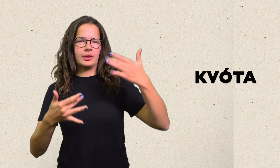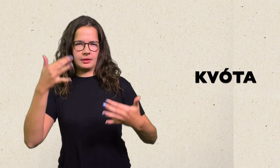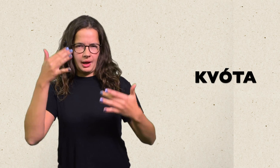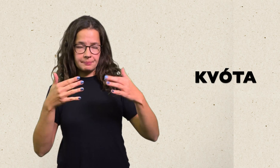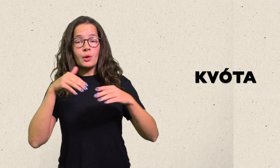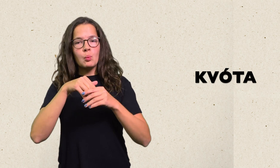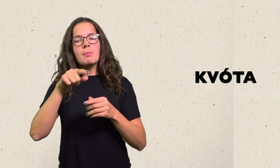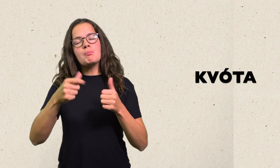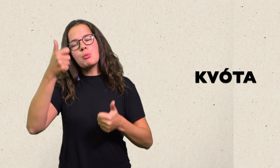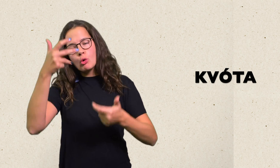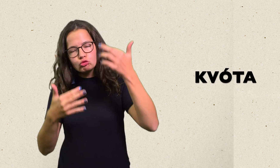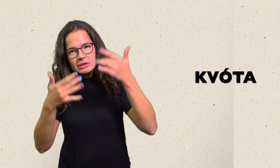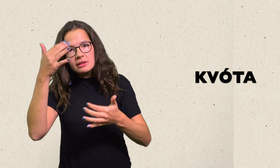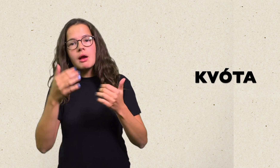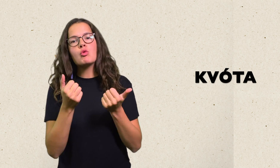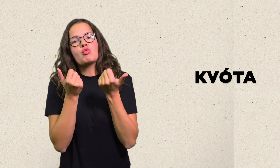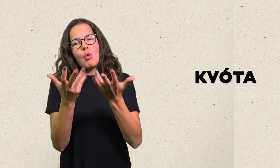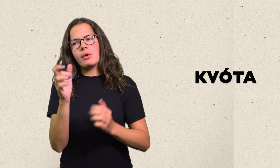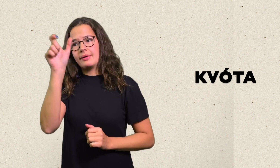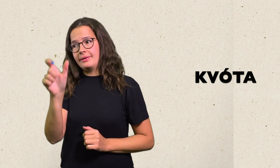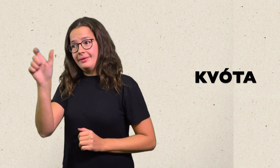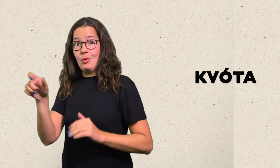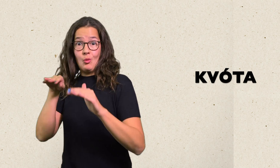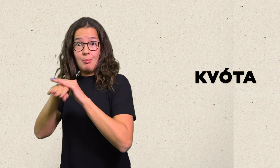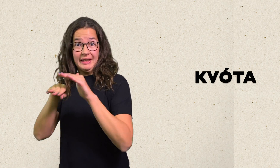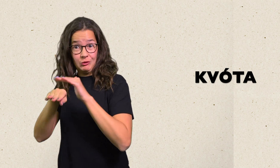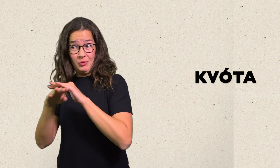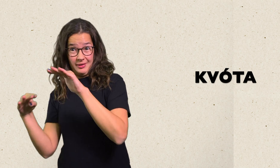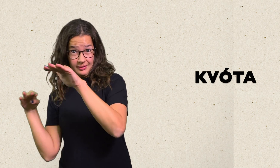KVÓTY jsou počty uprchlíků,